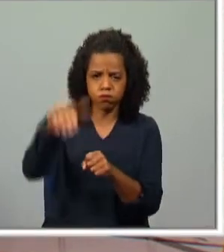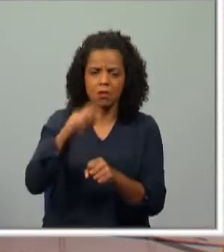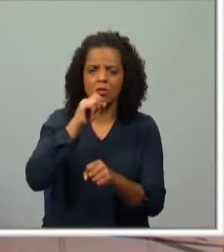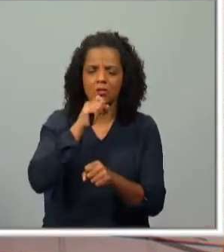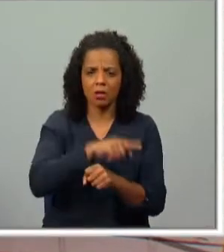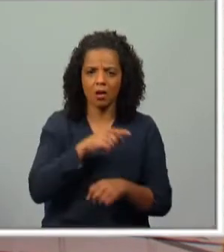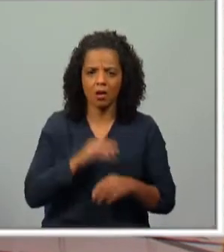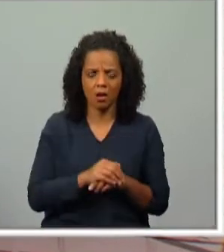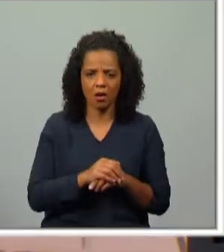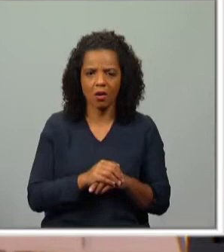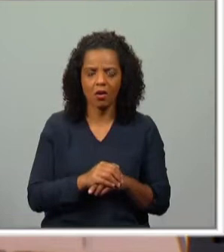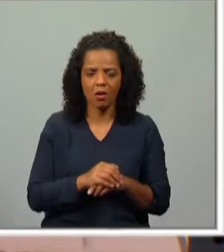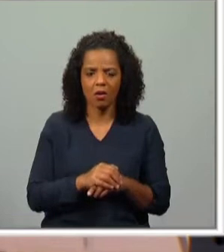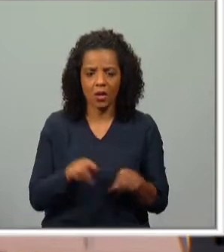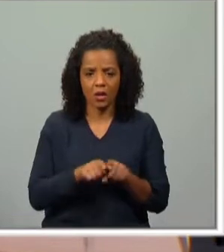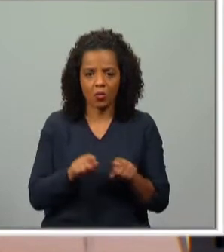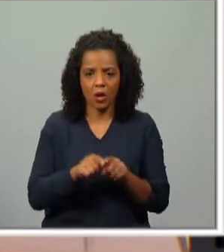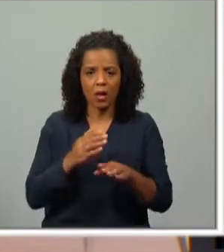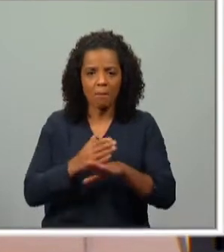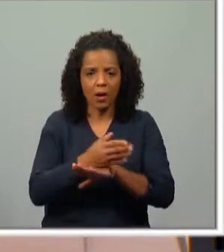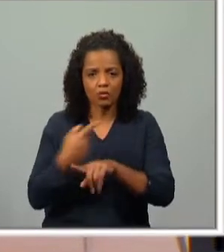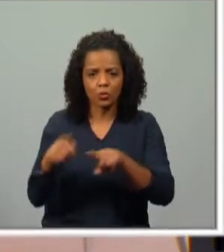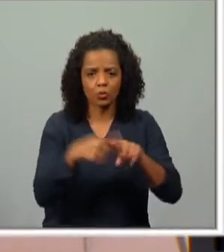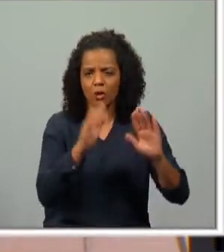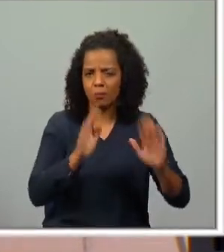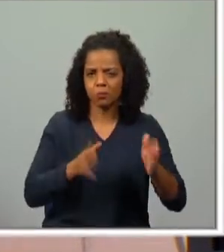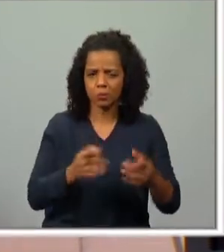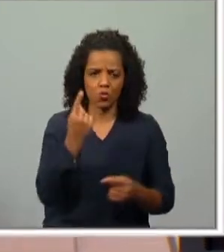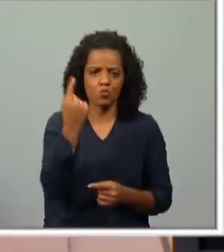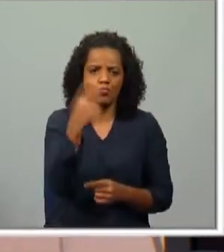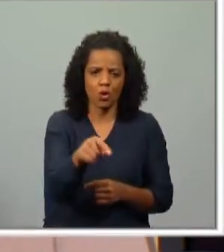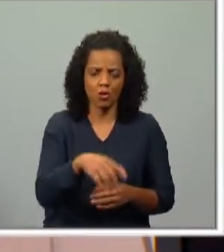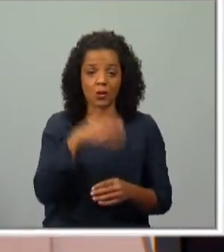implica a coordenação de várias embarcações portanto mais fácil e mais 涉及多個協調船隻因此更容易和更多